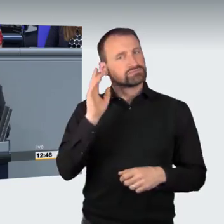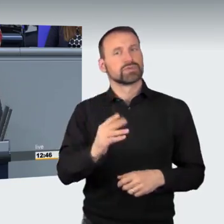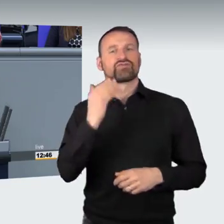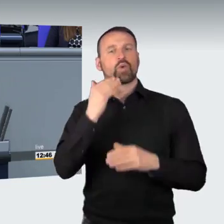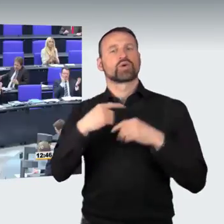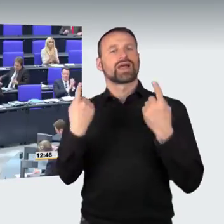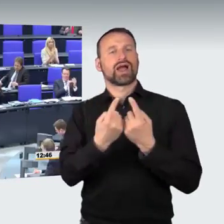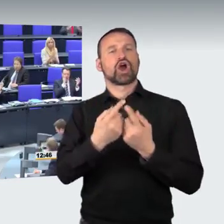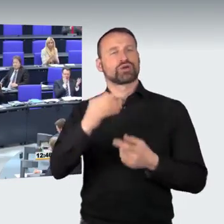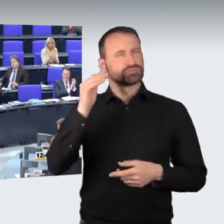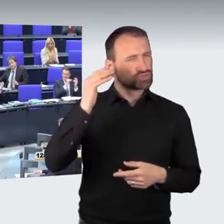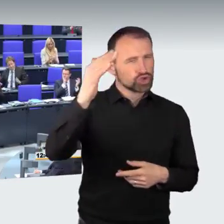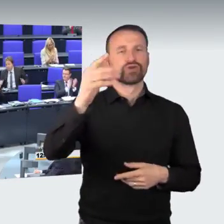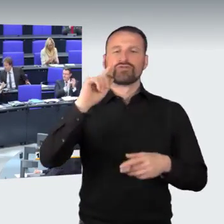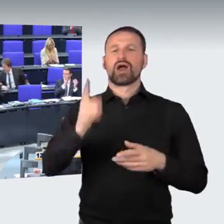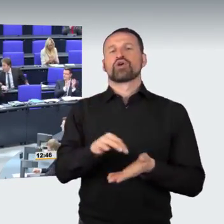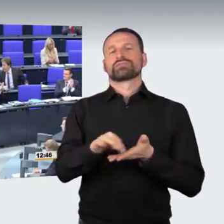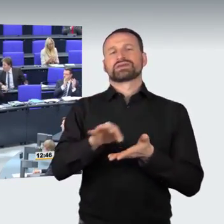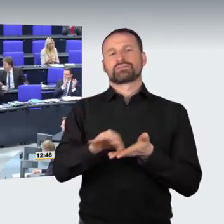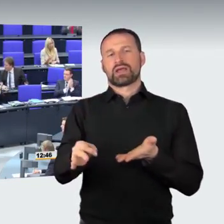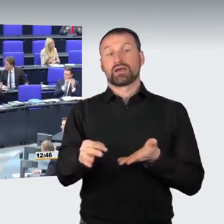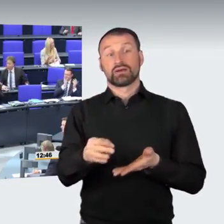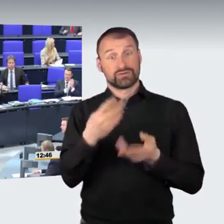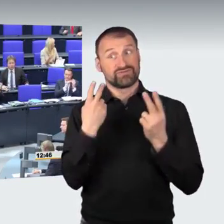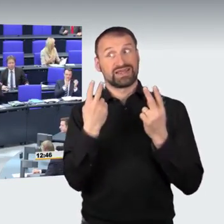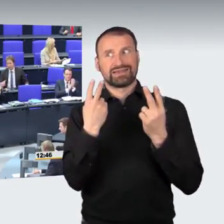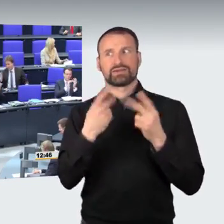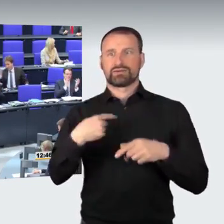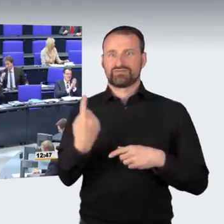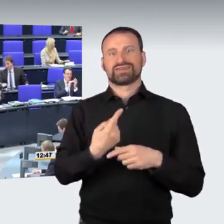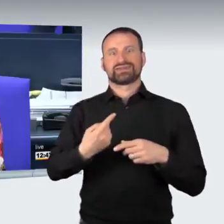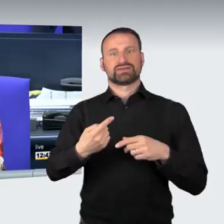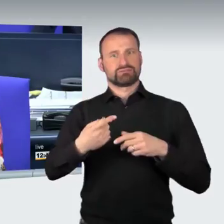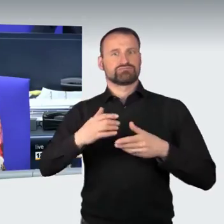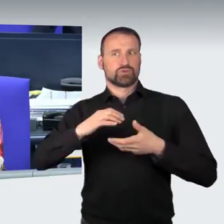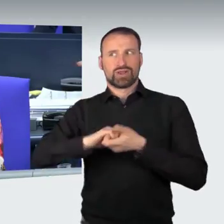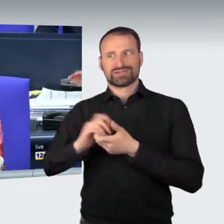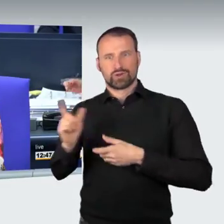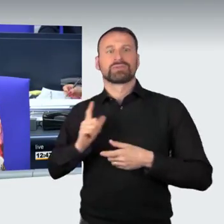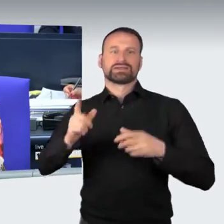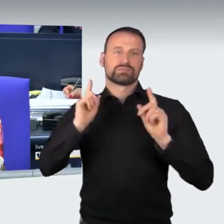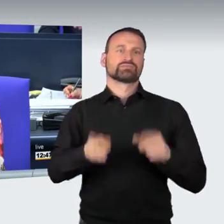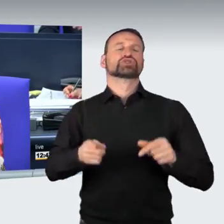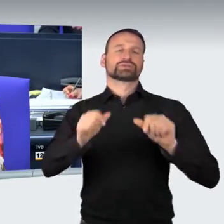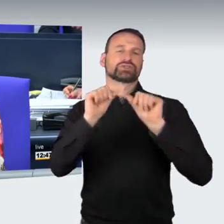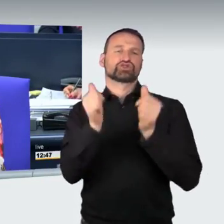(Applaus) (Präsidium): Vielen Dank, Herr Wegner. Ich möchte Sie alle noch einmal bitten,